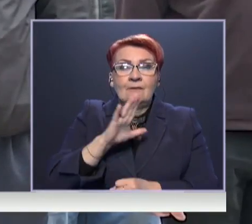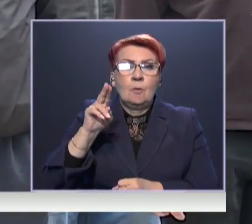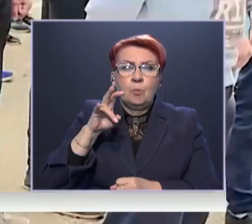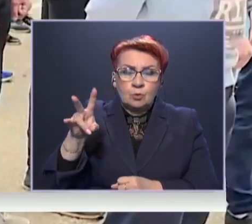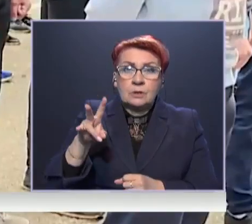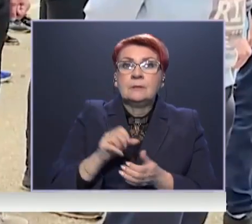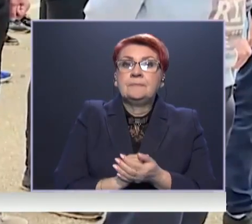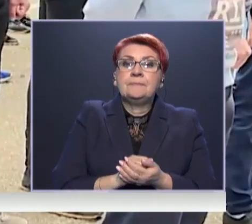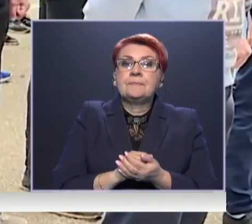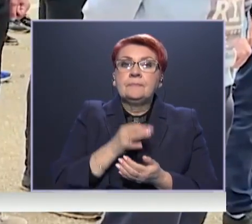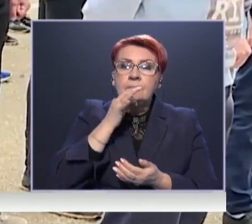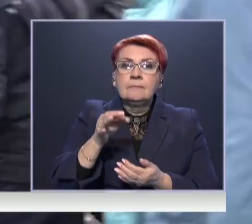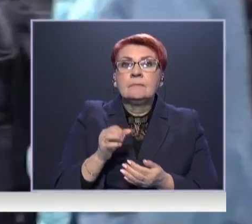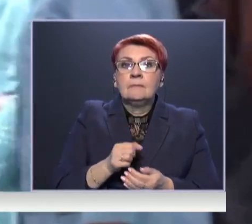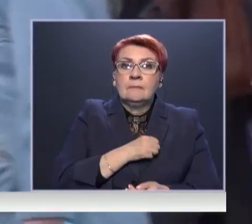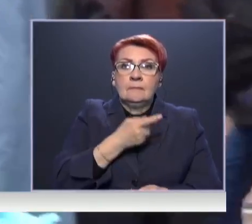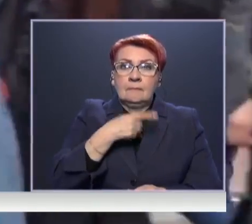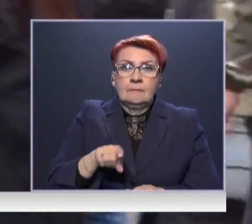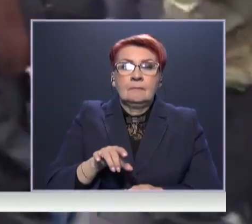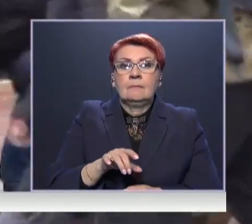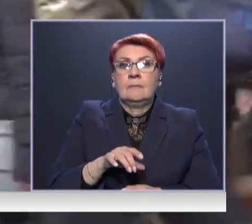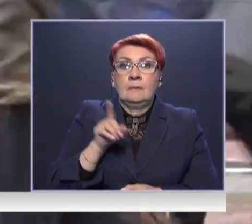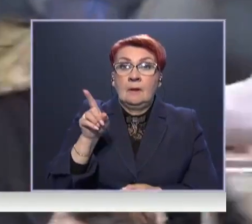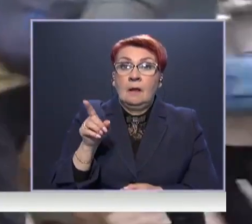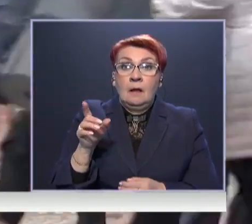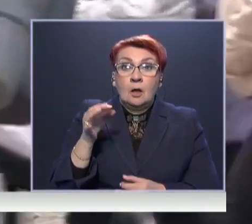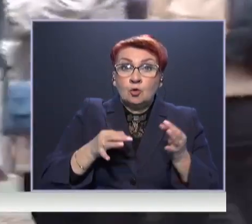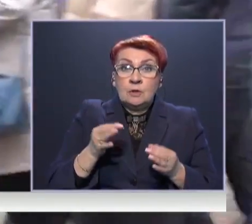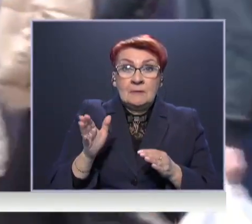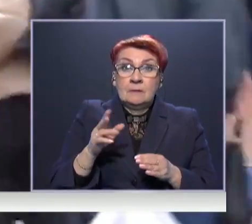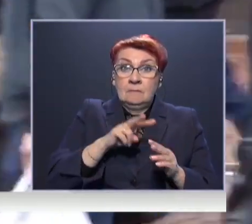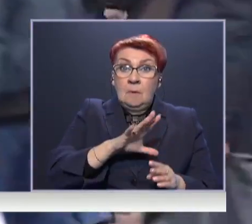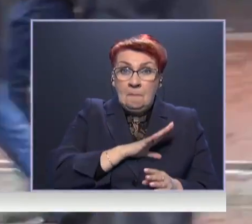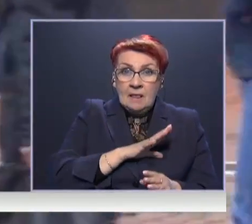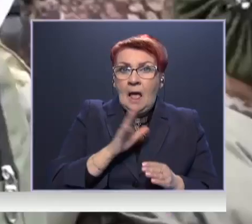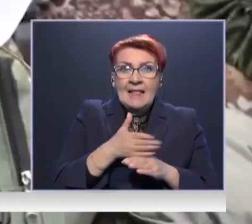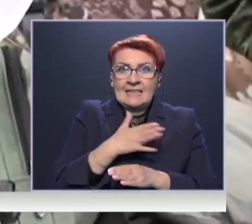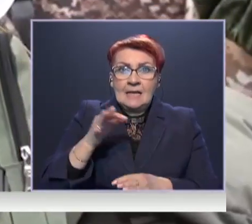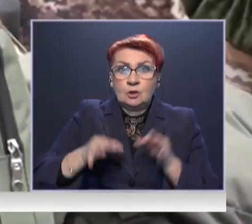по мобилизации граждан с неснятой судимостью исключение составит осужденные по некоторым тяжким статьям